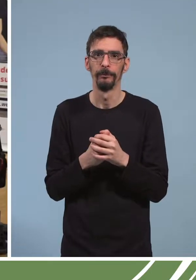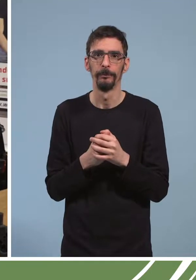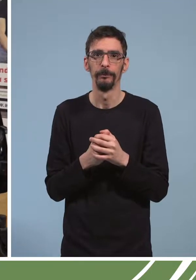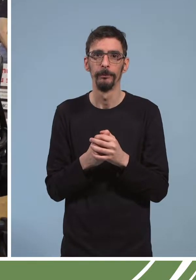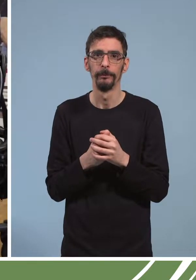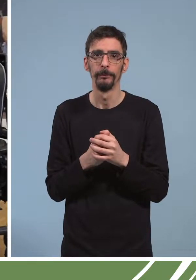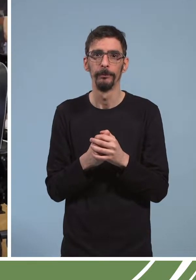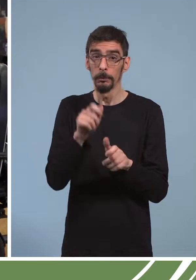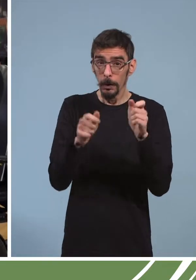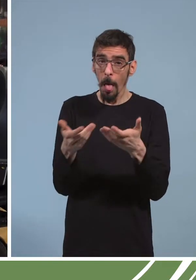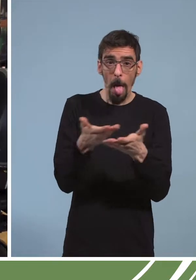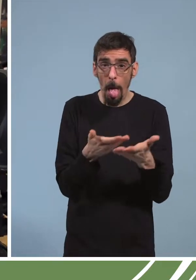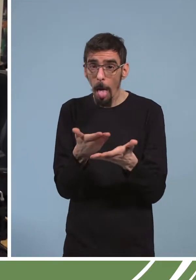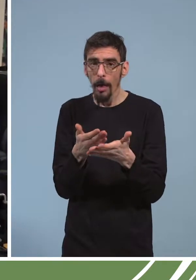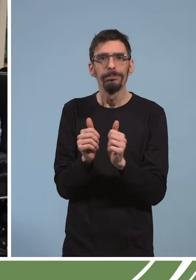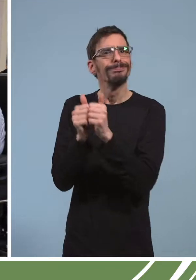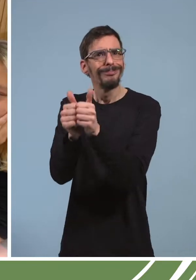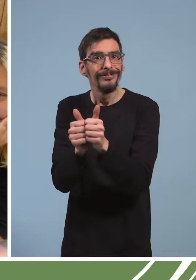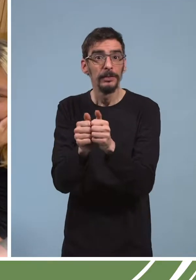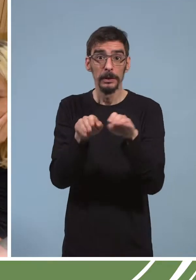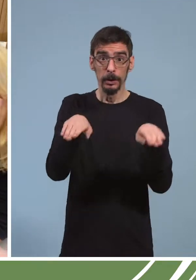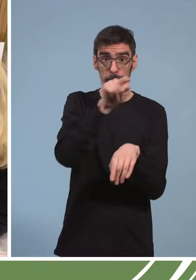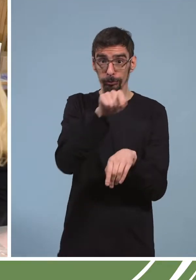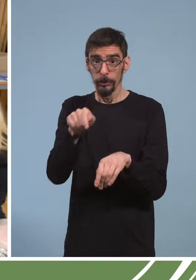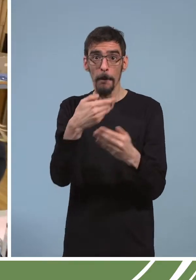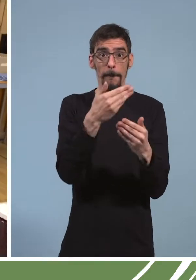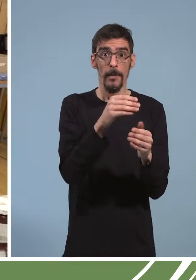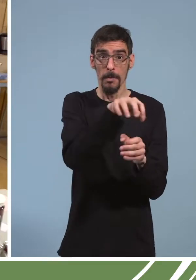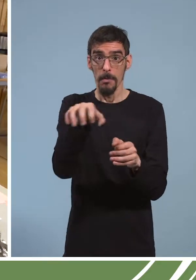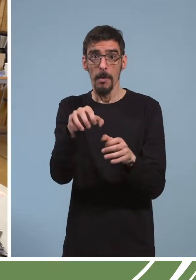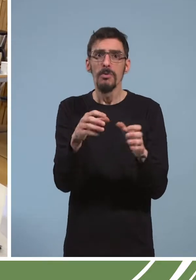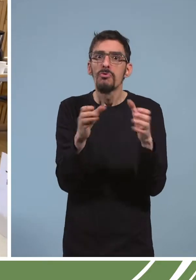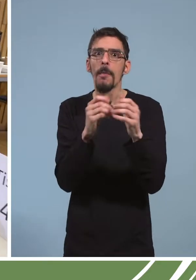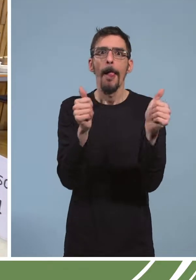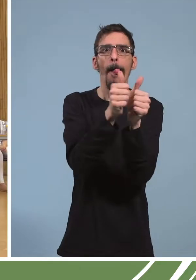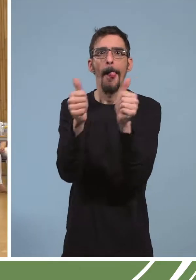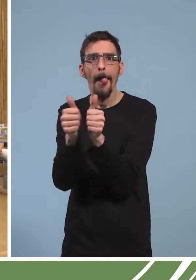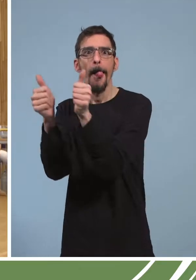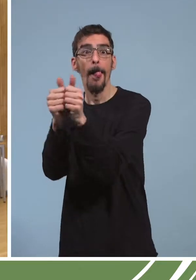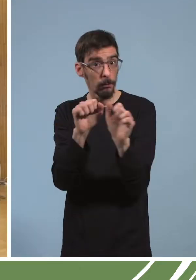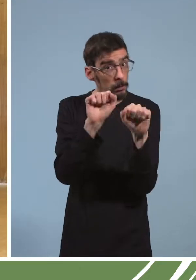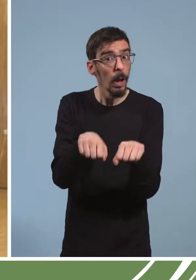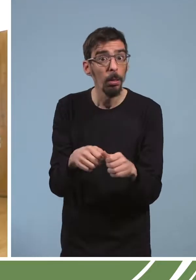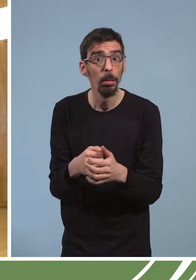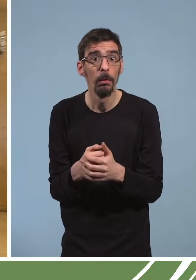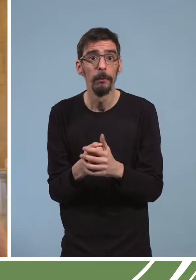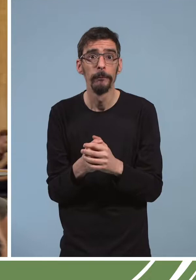Achte darauf, dass die Gruppen an den Tischen gut durchgemischt sind. Du kannst auch Tandems bilden, falls jemand Unterstützung braucht.